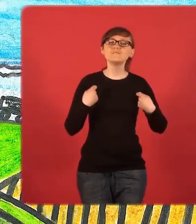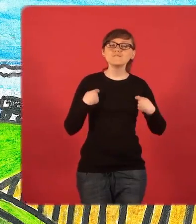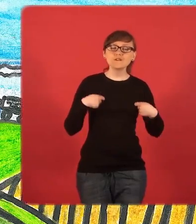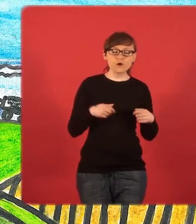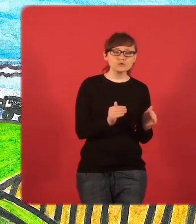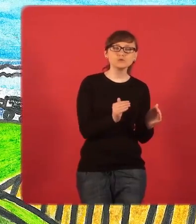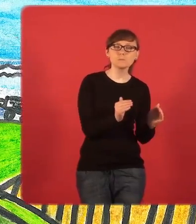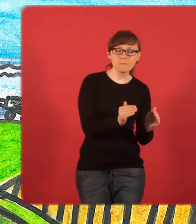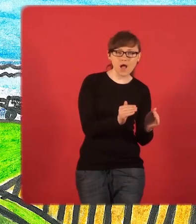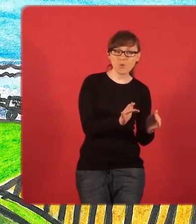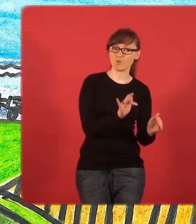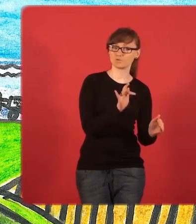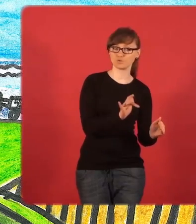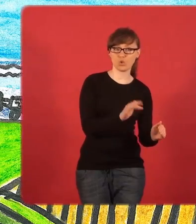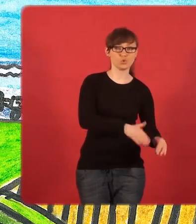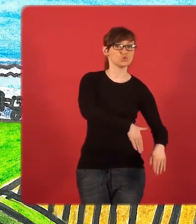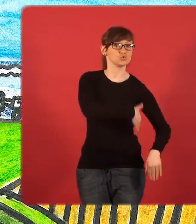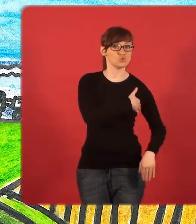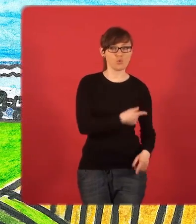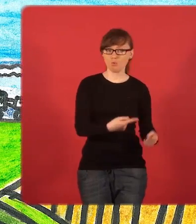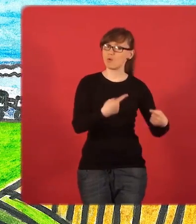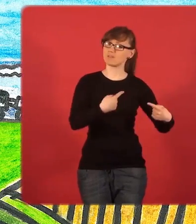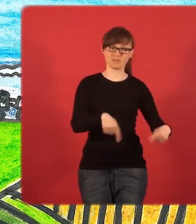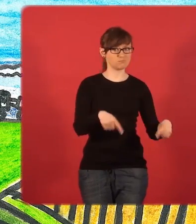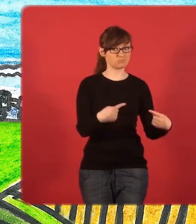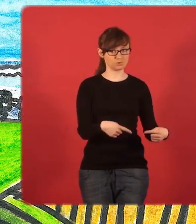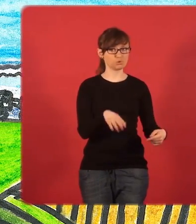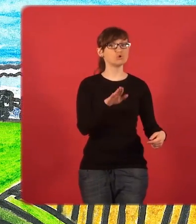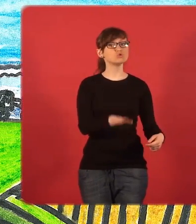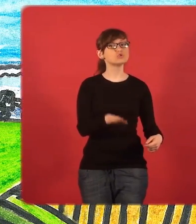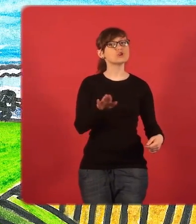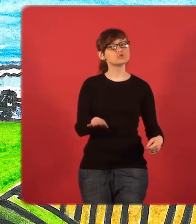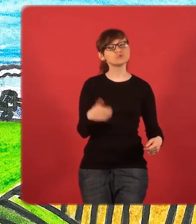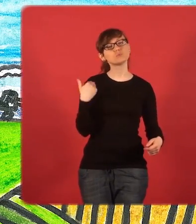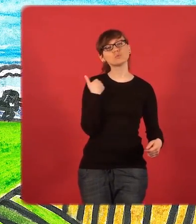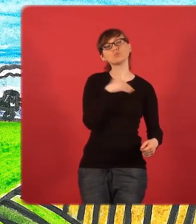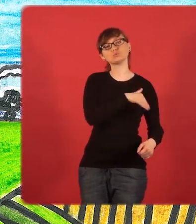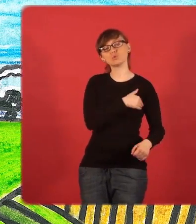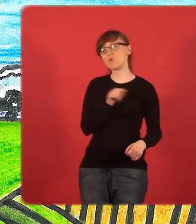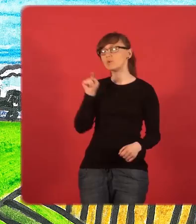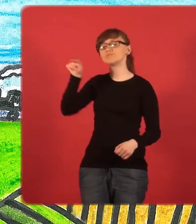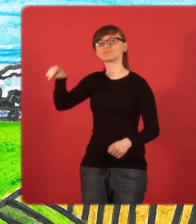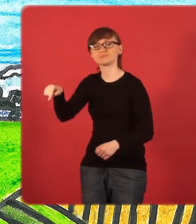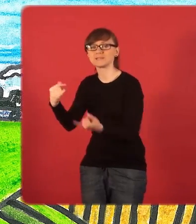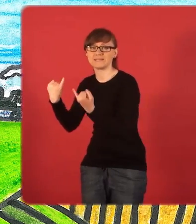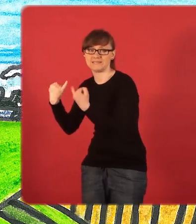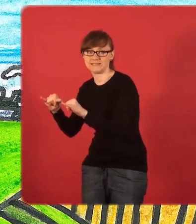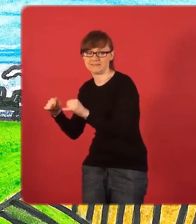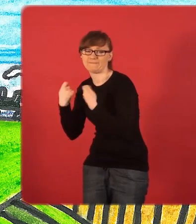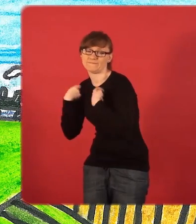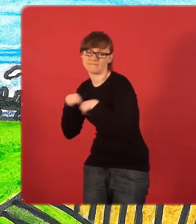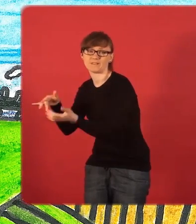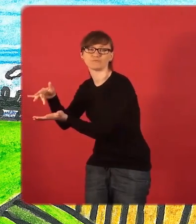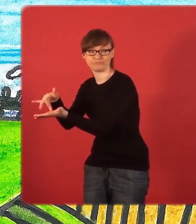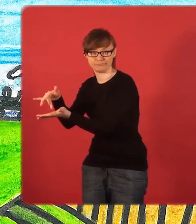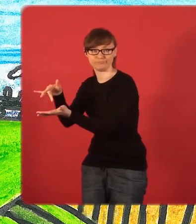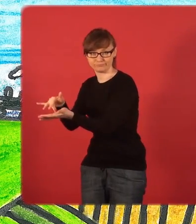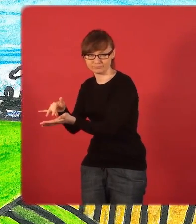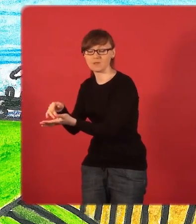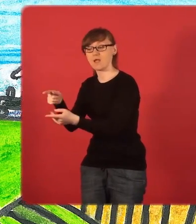W Bullerbyn nie było szkoły. Dzieci chodziły do szkoły w Starej Wsi.